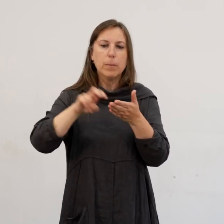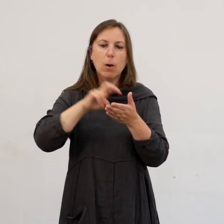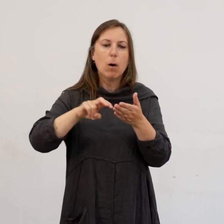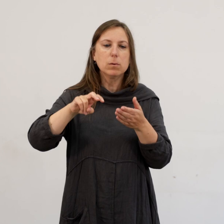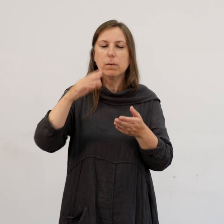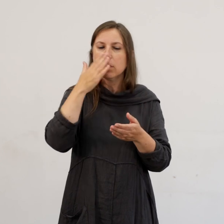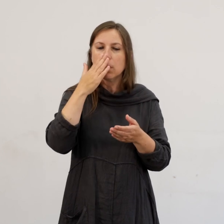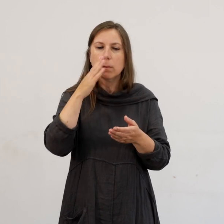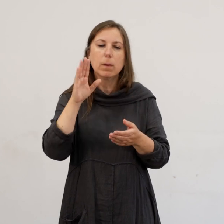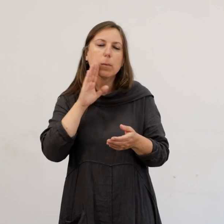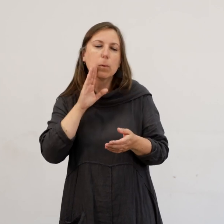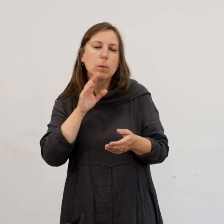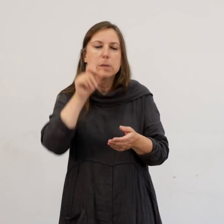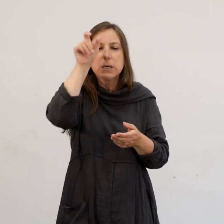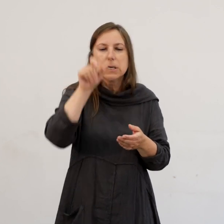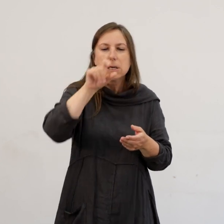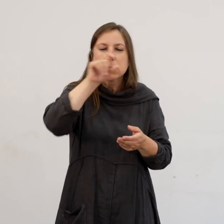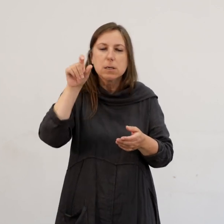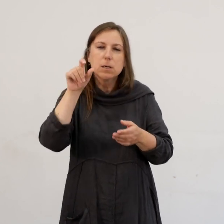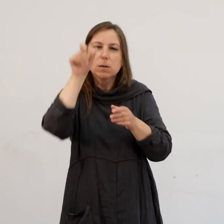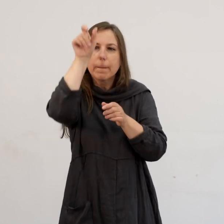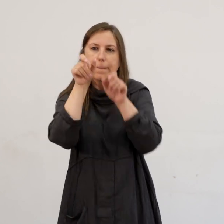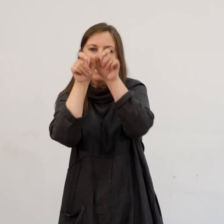Odznaka 42. pułku piechoty ma kształt krzyża